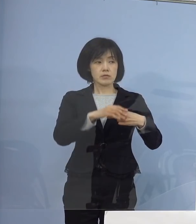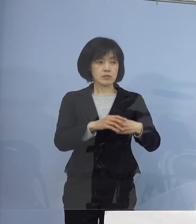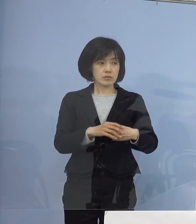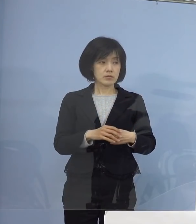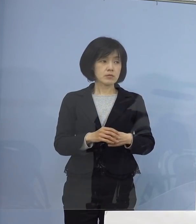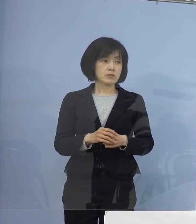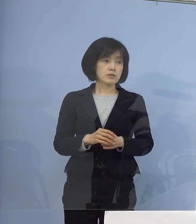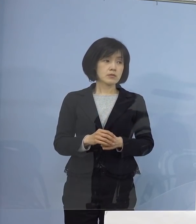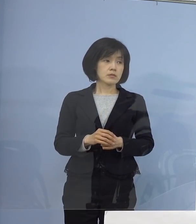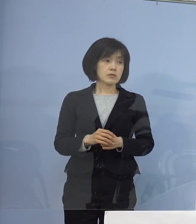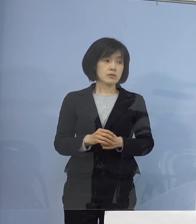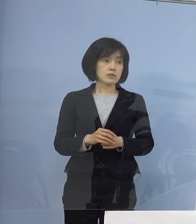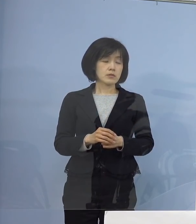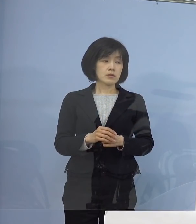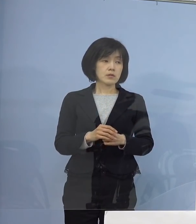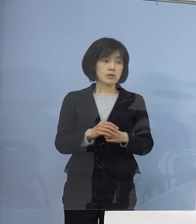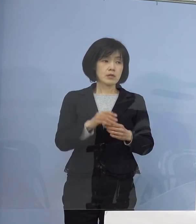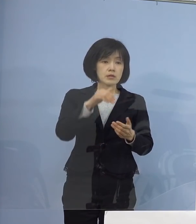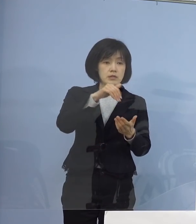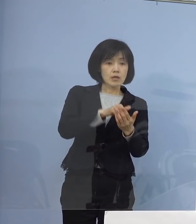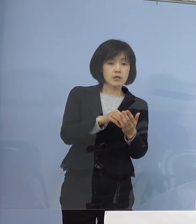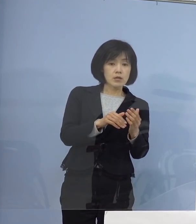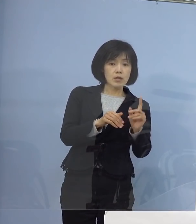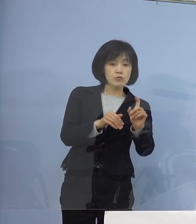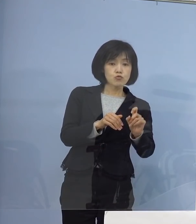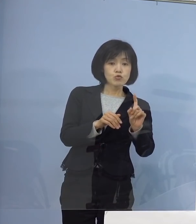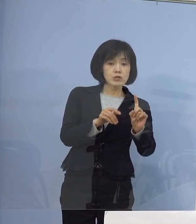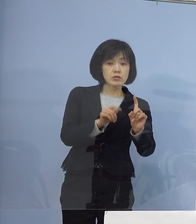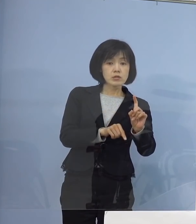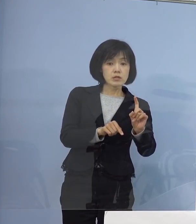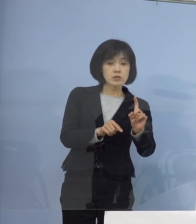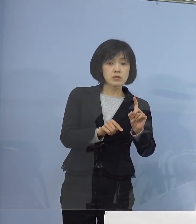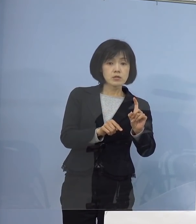（朝日新聞社） ミニマムの数ではない （知事） ええ、そうではないというのは